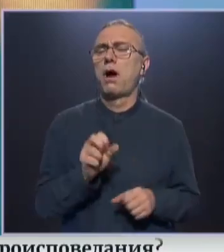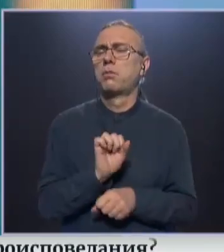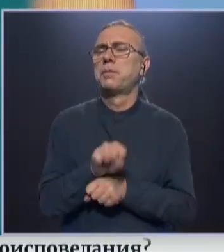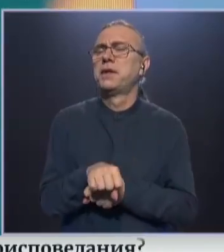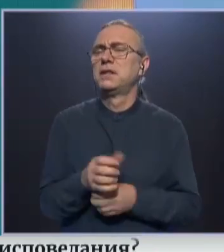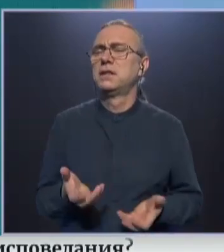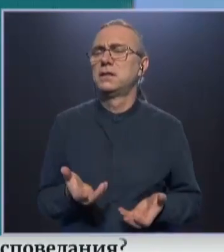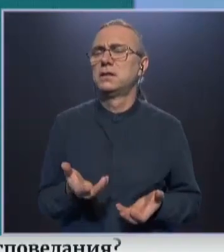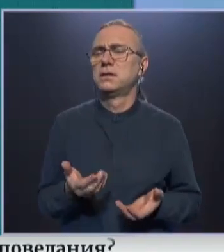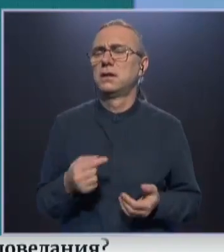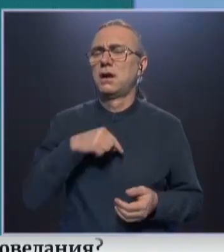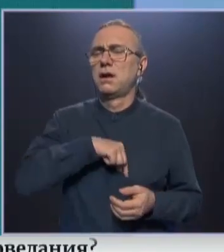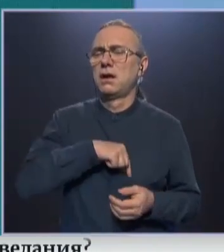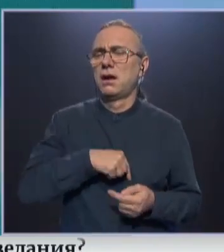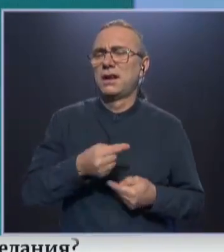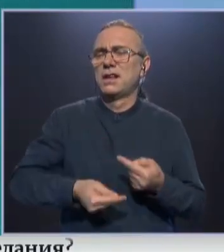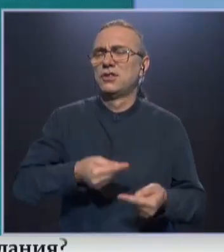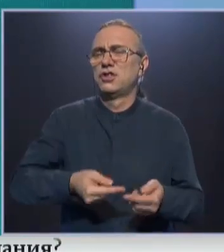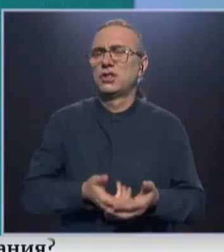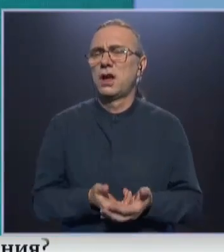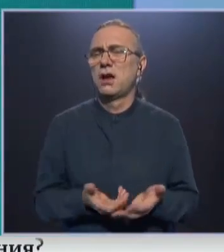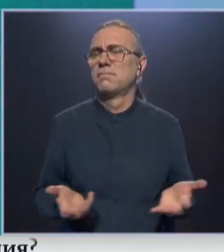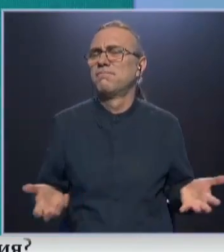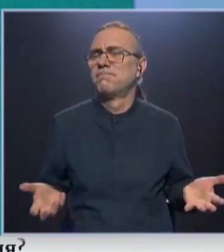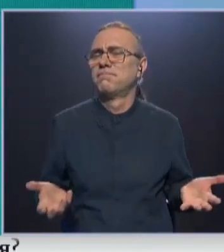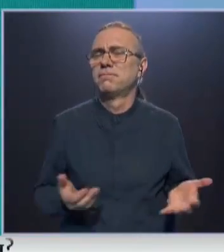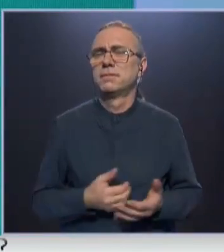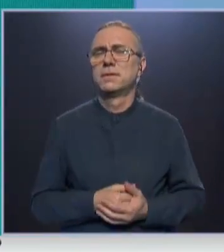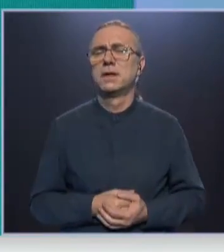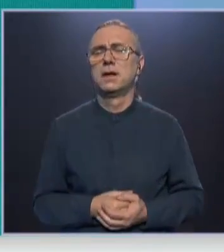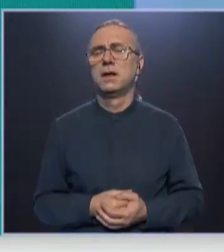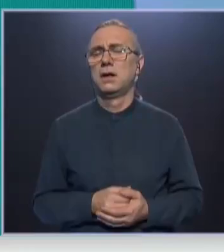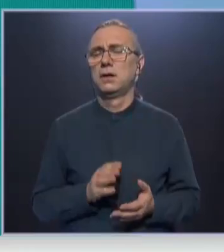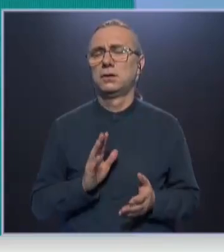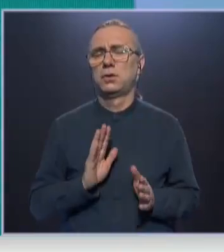которая вот в нем вы замечаете и понятно что это весь наш